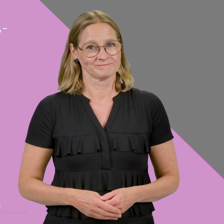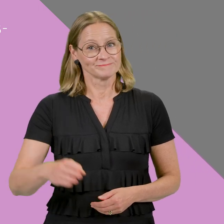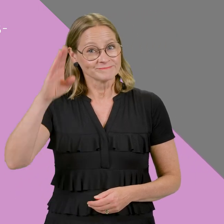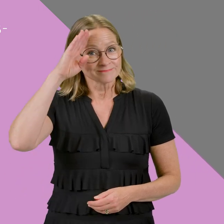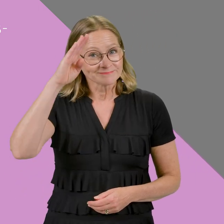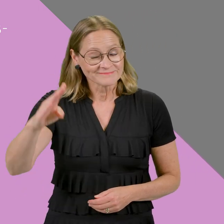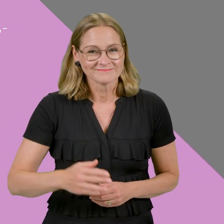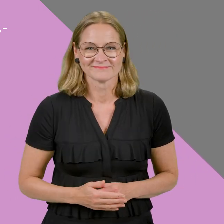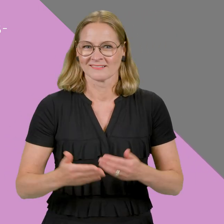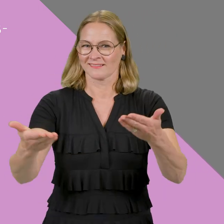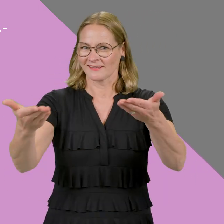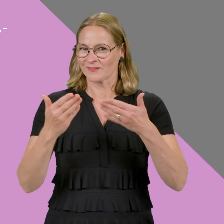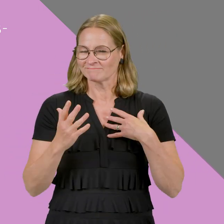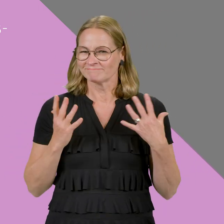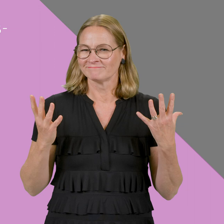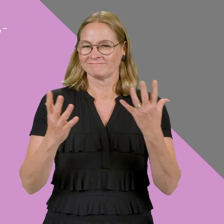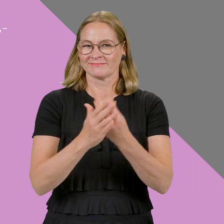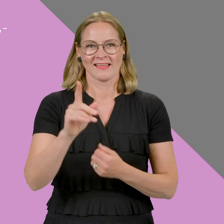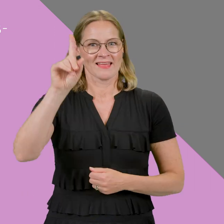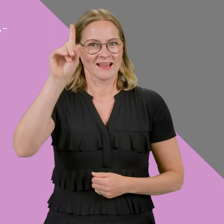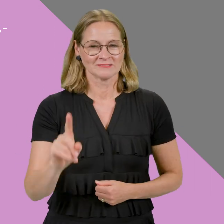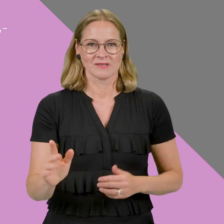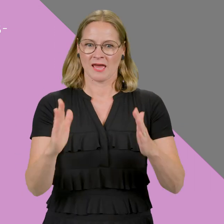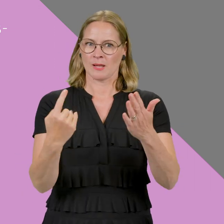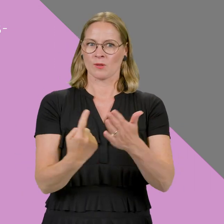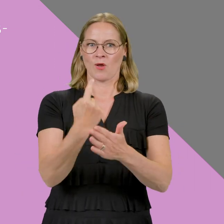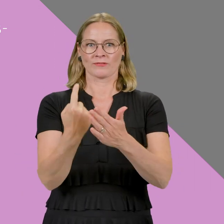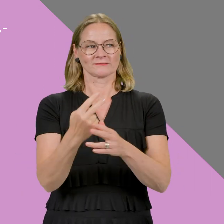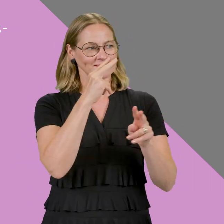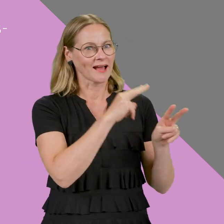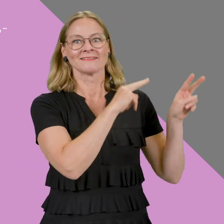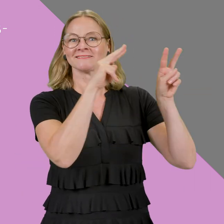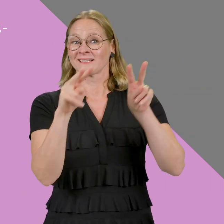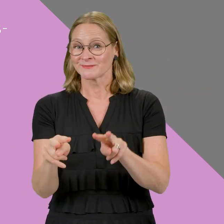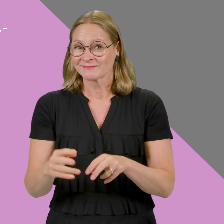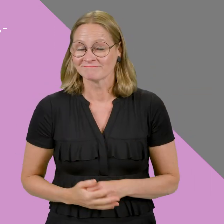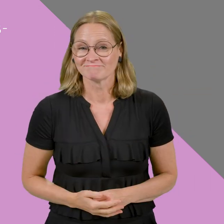Hei! Tervetuloa syksyn ensimmäisen ajankohtaiskatsauksen pariin!